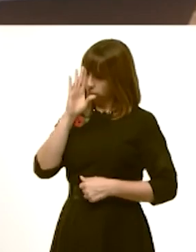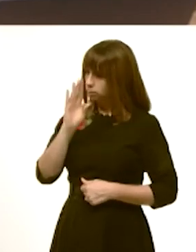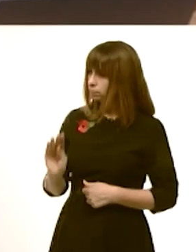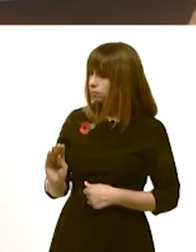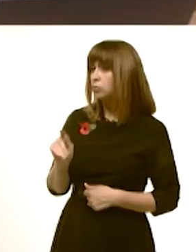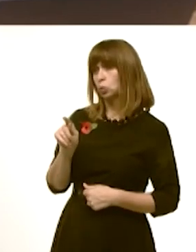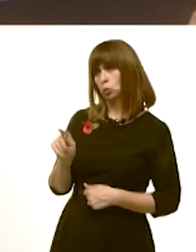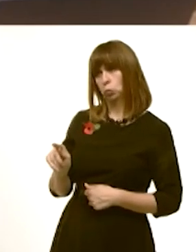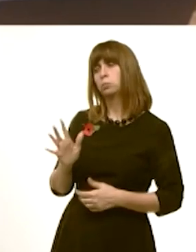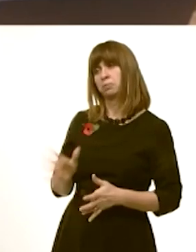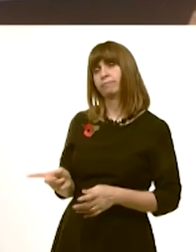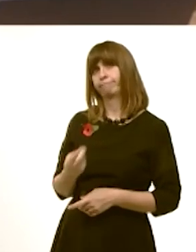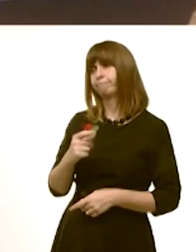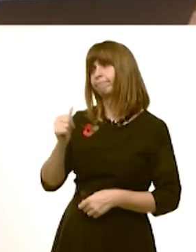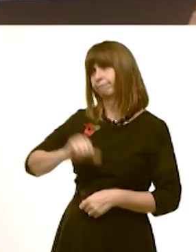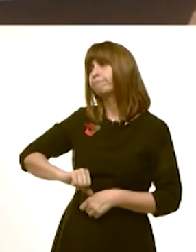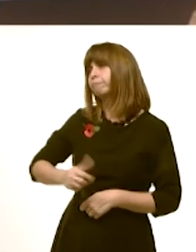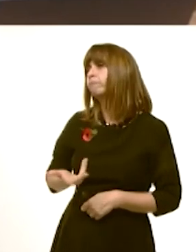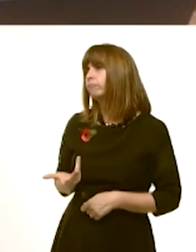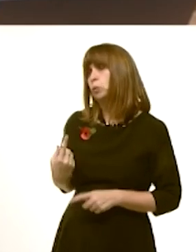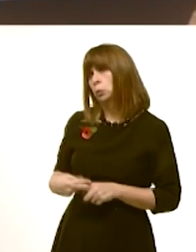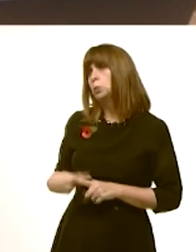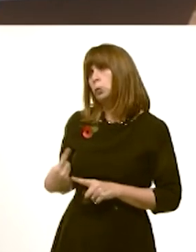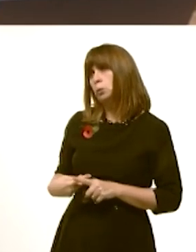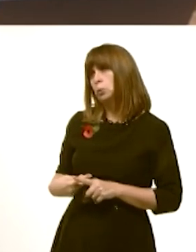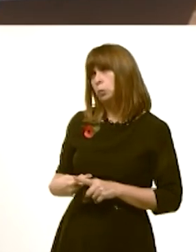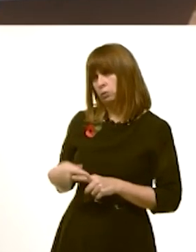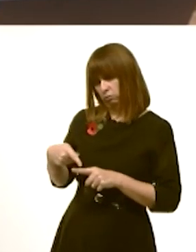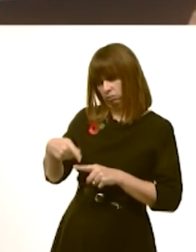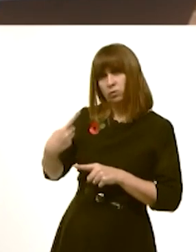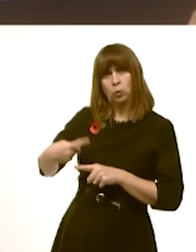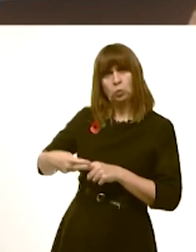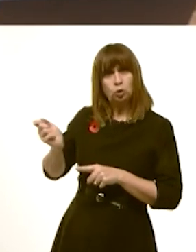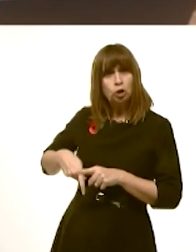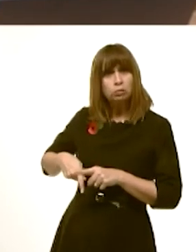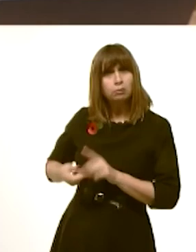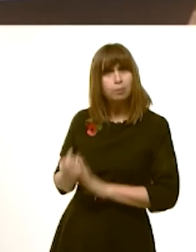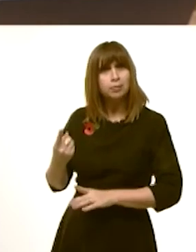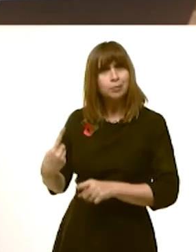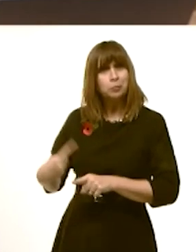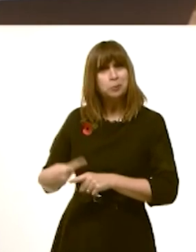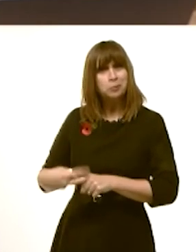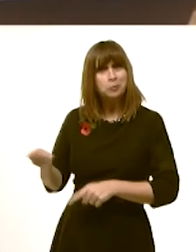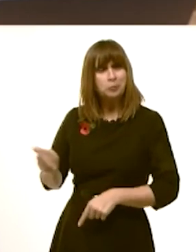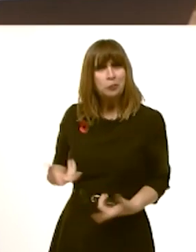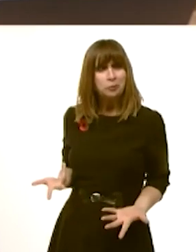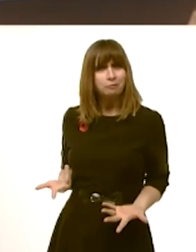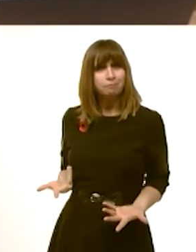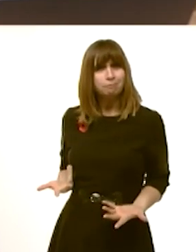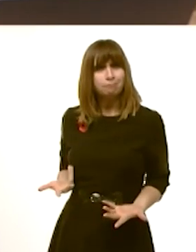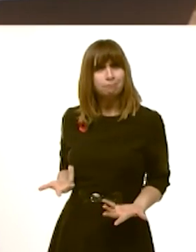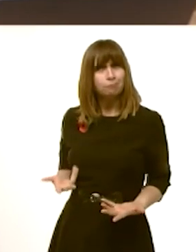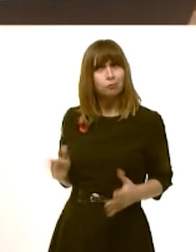aros blwyddyn. Efallai pe baiír Aelod yn rhoióos ywín galluómwy o fanylion mewn llythyr i fi, gallwn i ystyried beth sydd wedi digwydd yn y fan hyn.